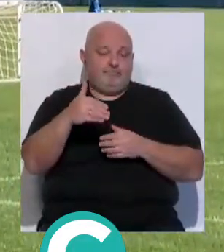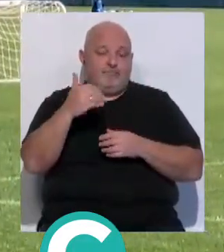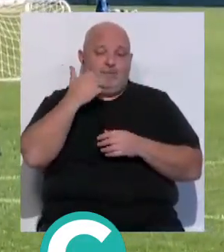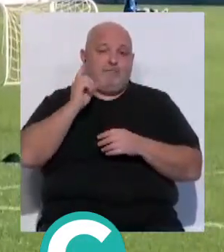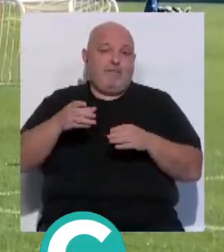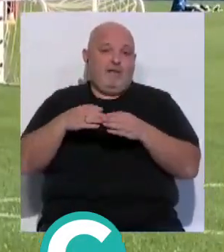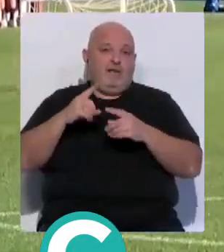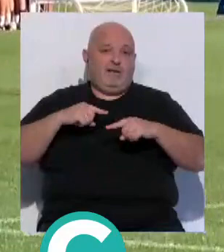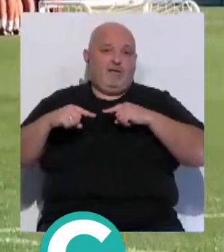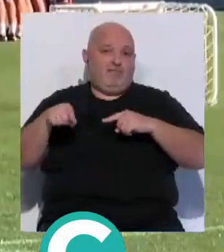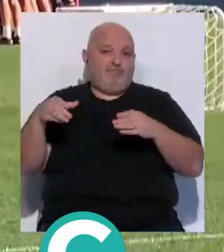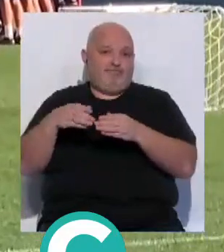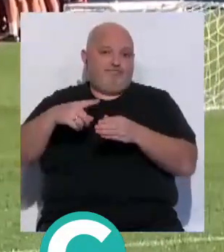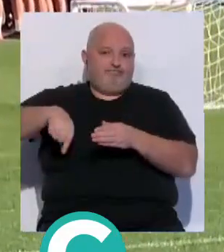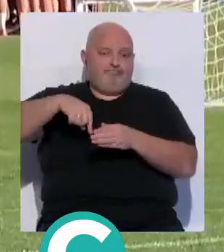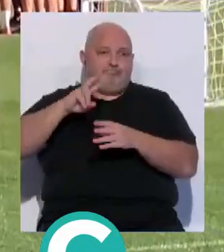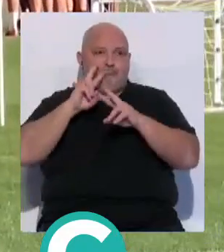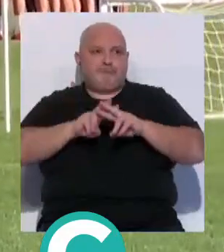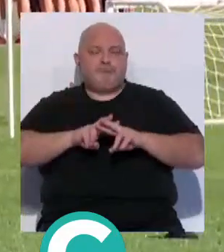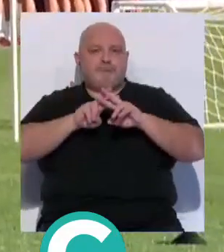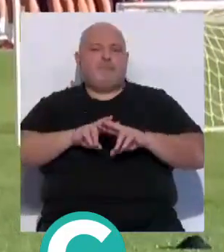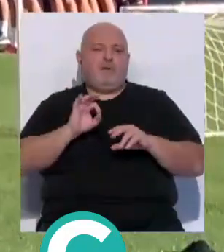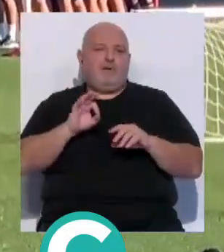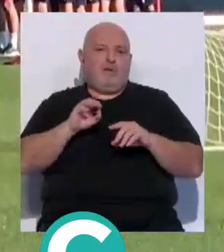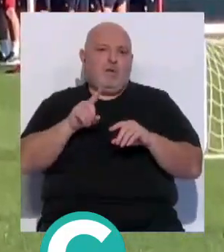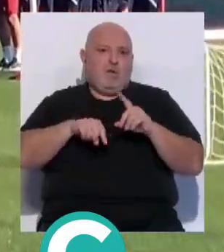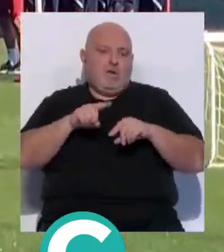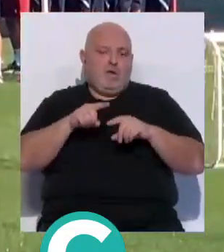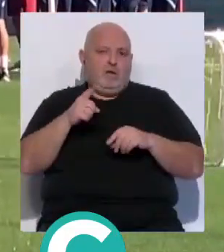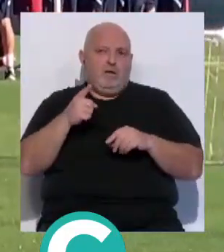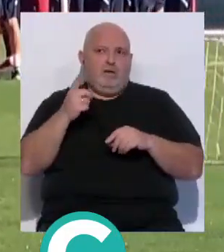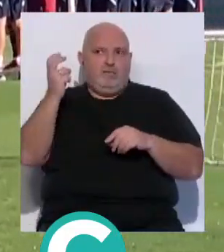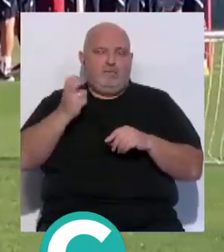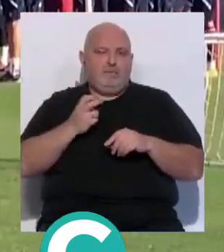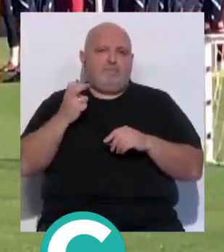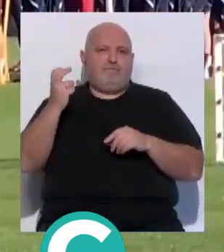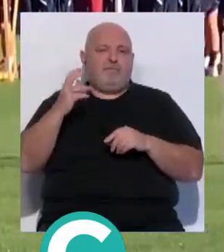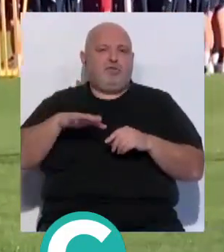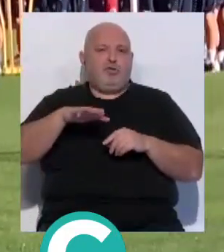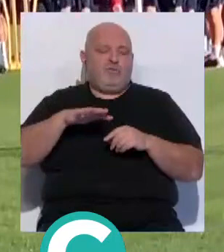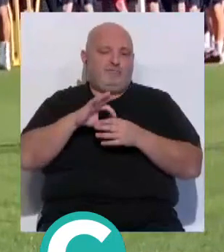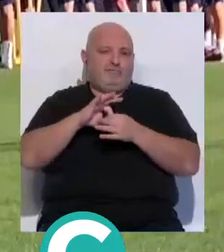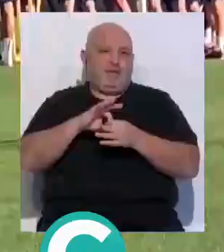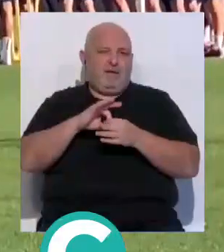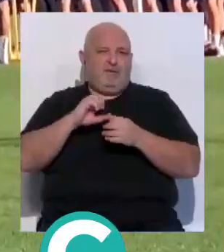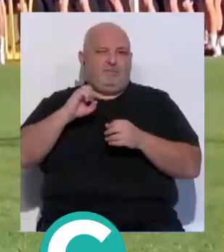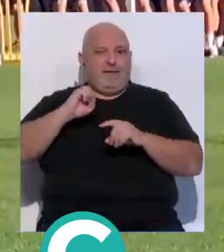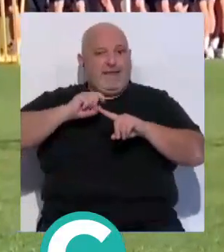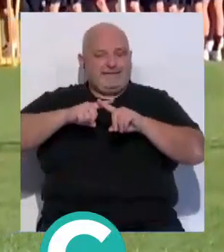González que ha visto con muy buenos ojos también la llegada del jugador procedente del Club de la